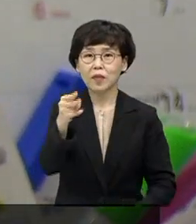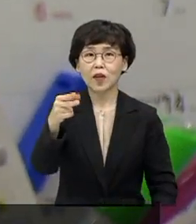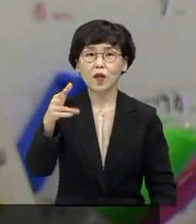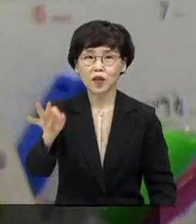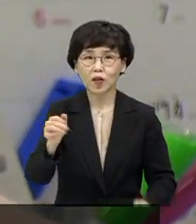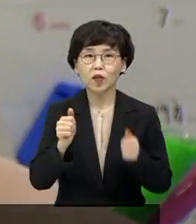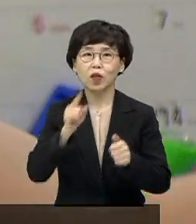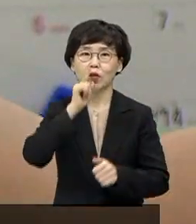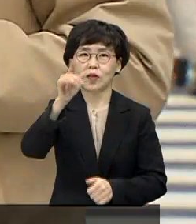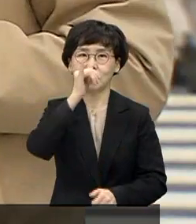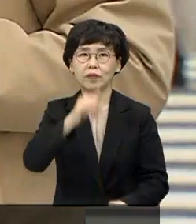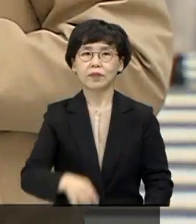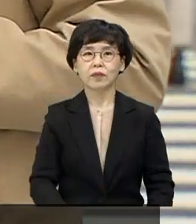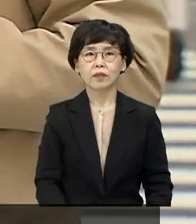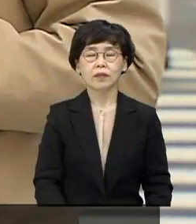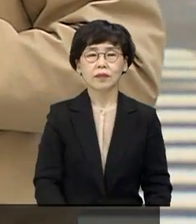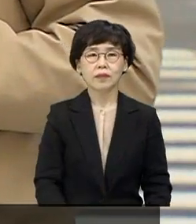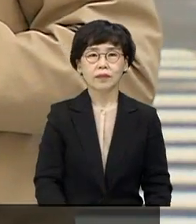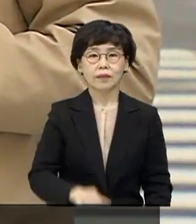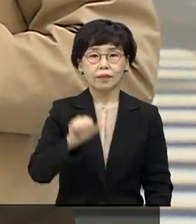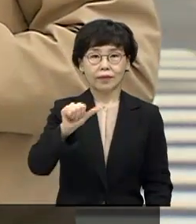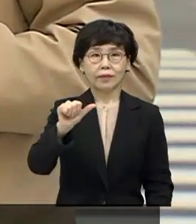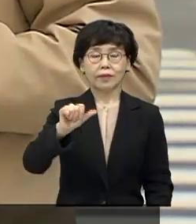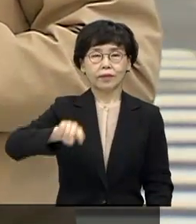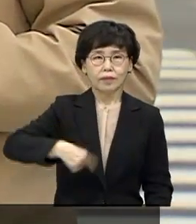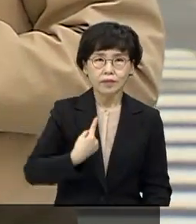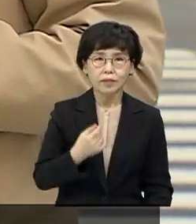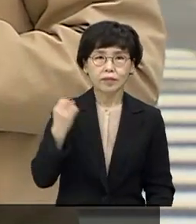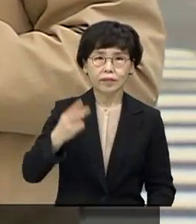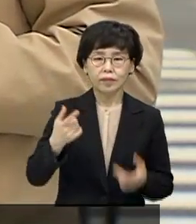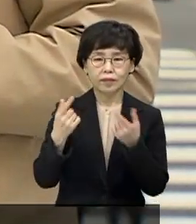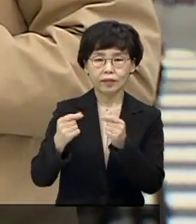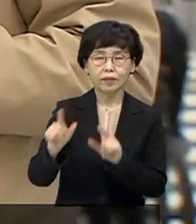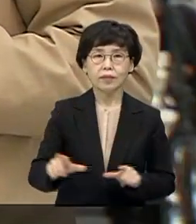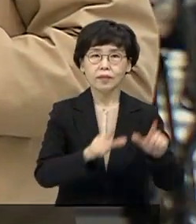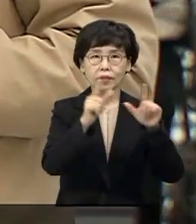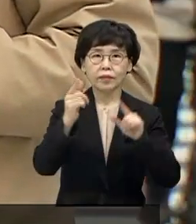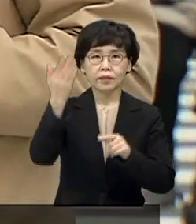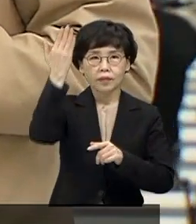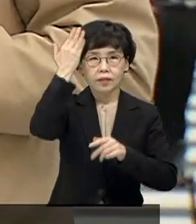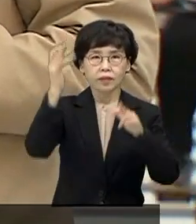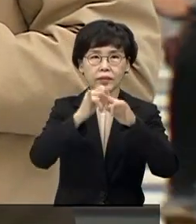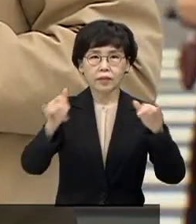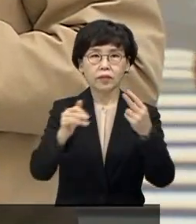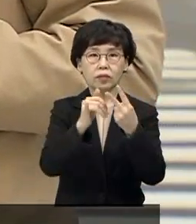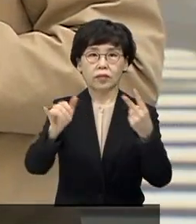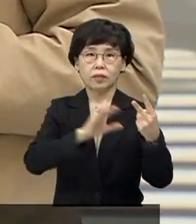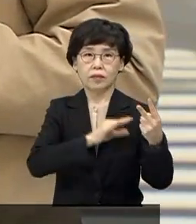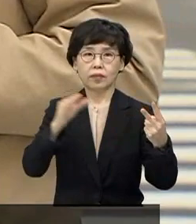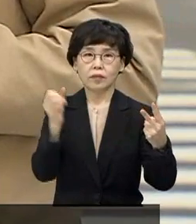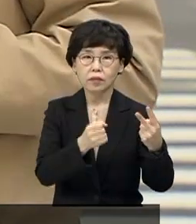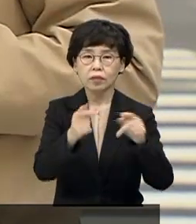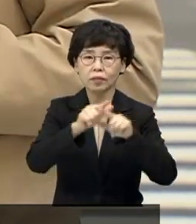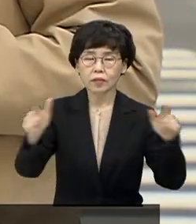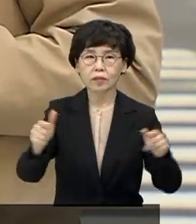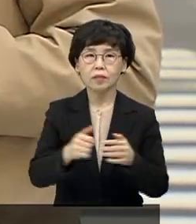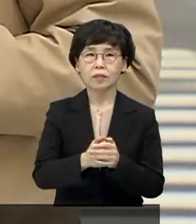있습니다. A 씨는 본인뿐 아니라 같이 사는 지적장애인 2명의 명의로도 각종 민원을 제기한 것으로 경찰은 보고 있습니다.